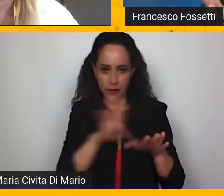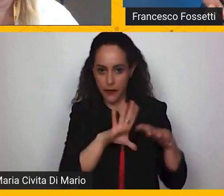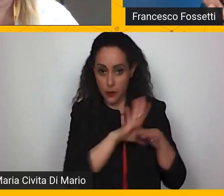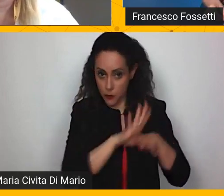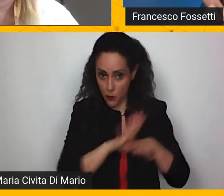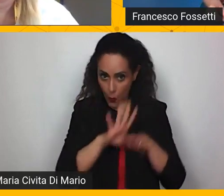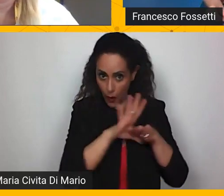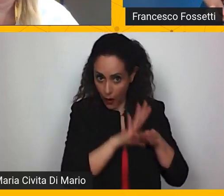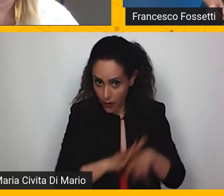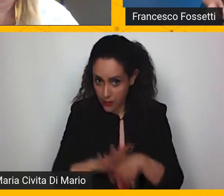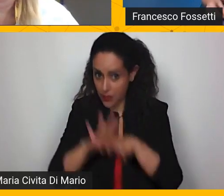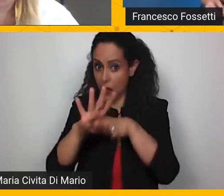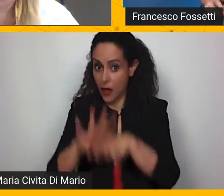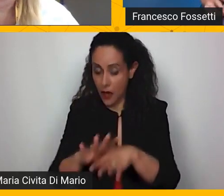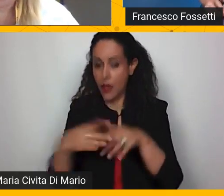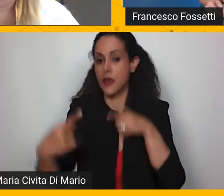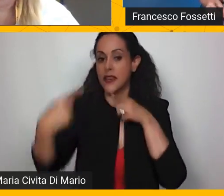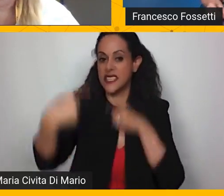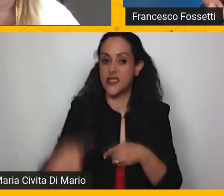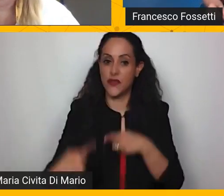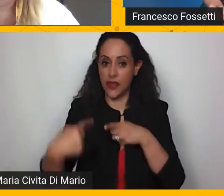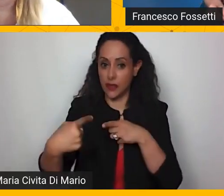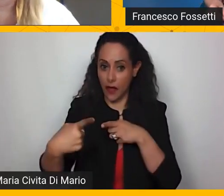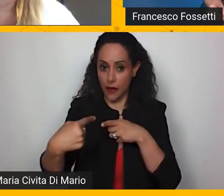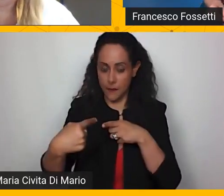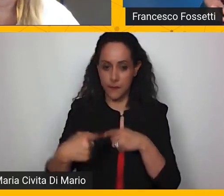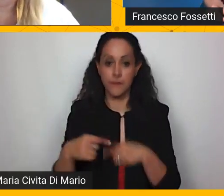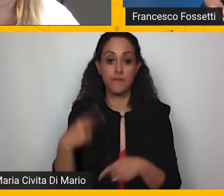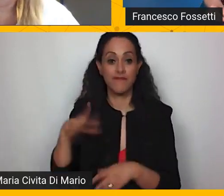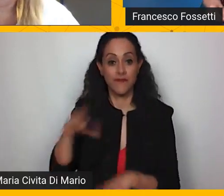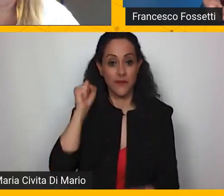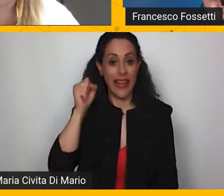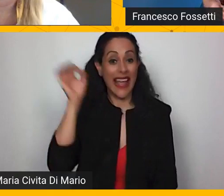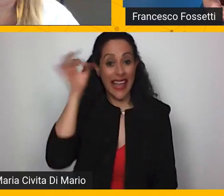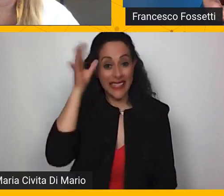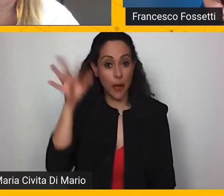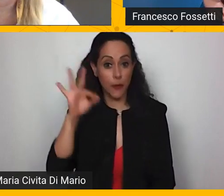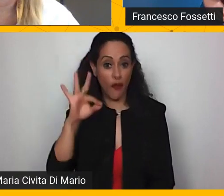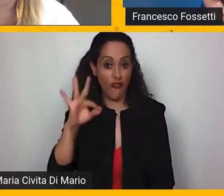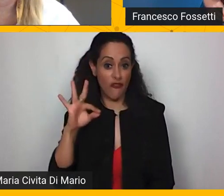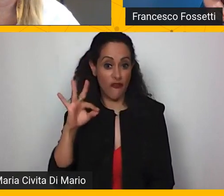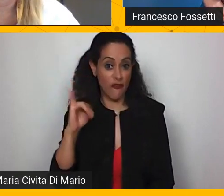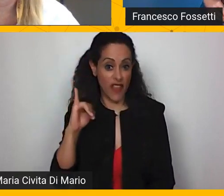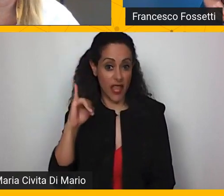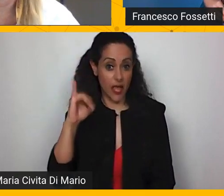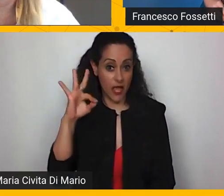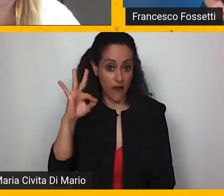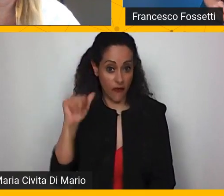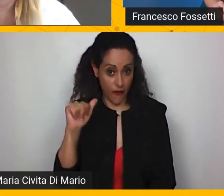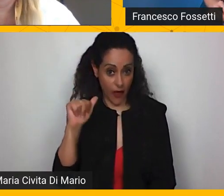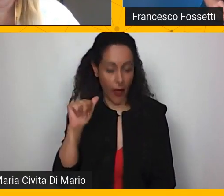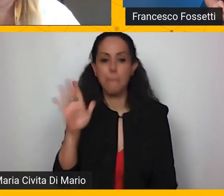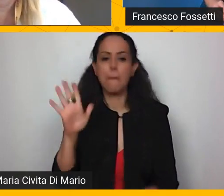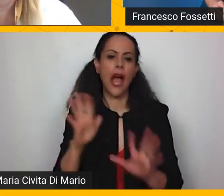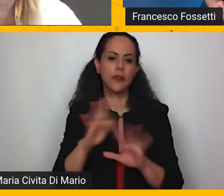poi si va in campo e si altri utenti. Prendo l'esempio di